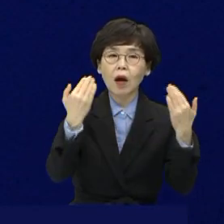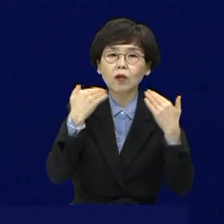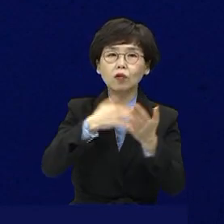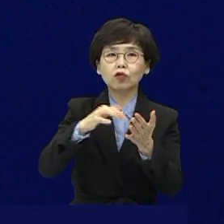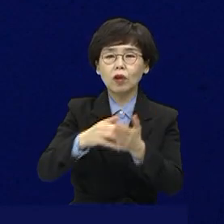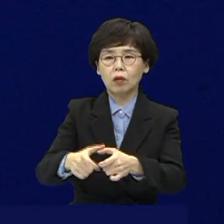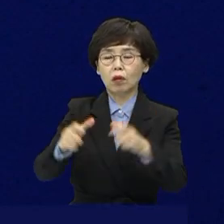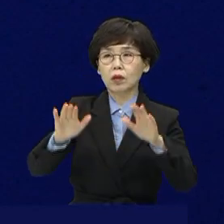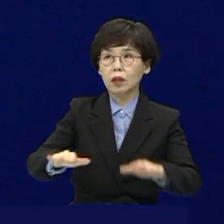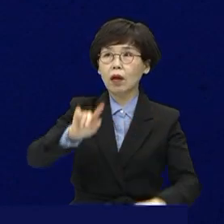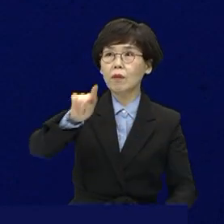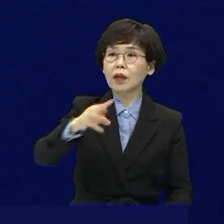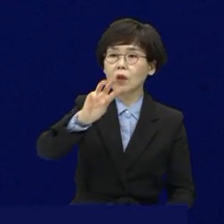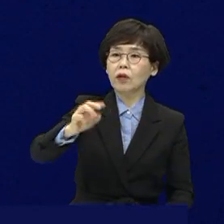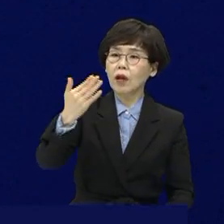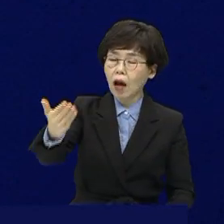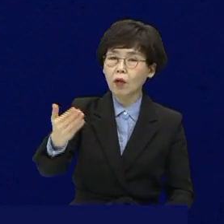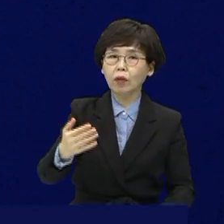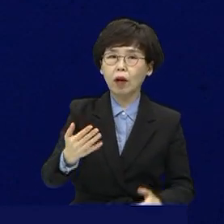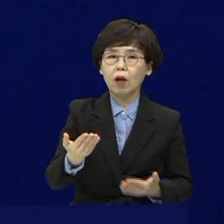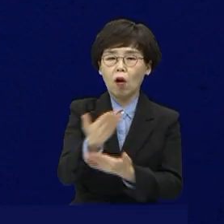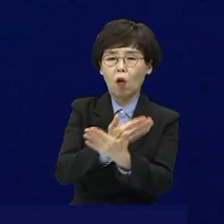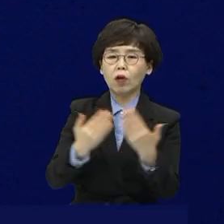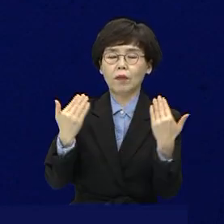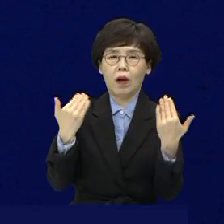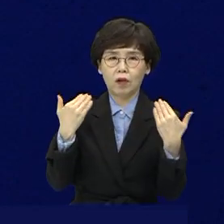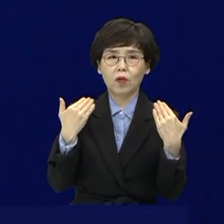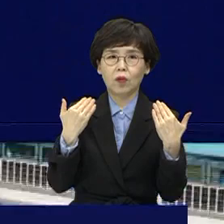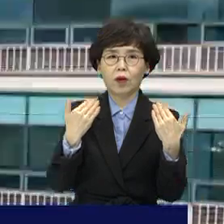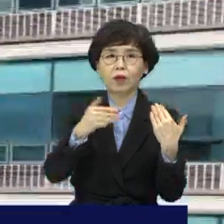현재 139개의 어울림 학교가 운영되고 있습니다.